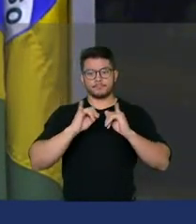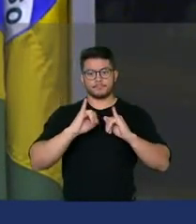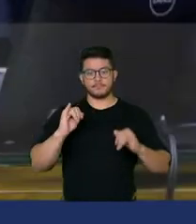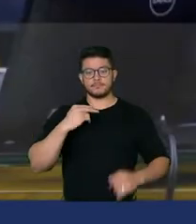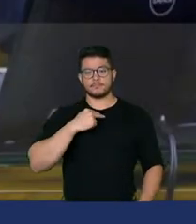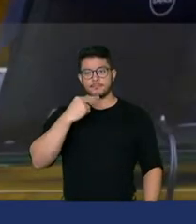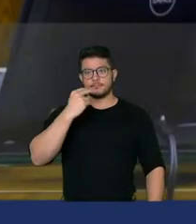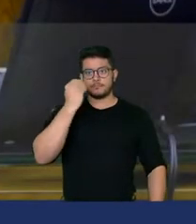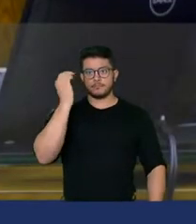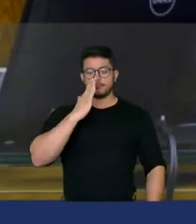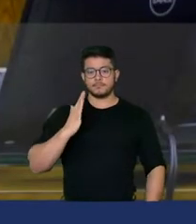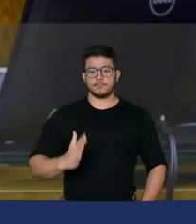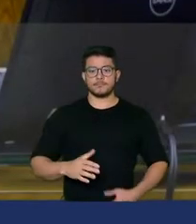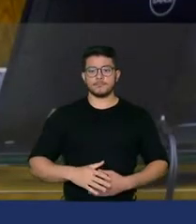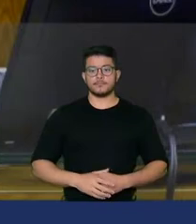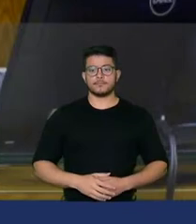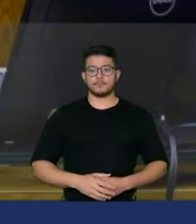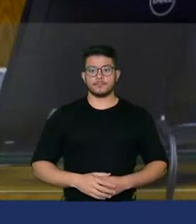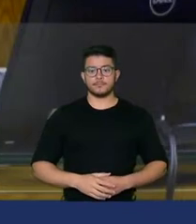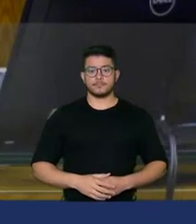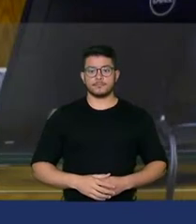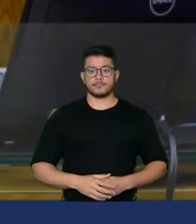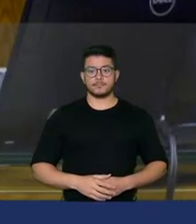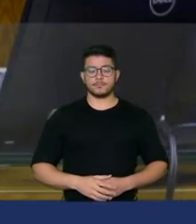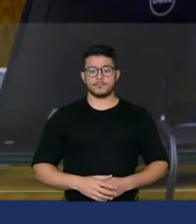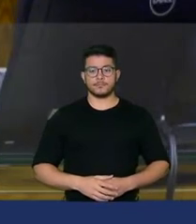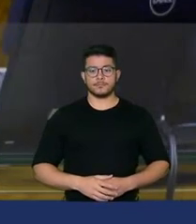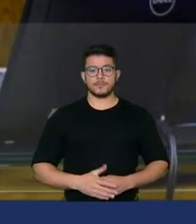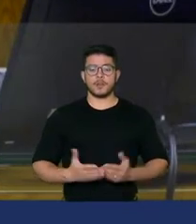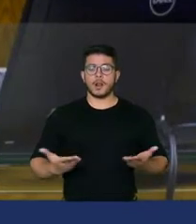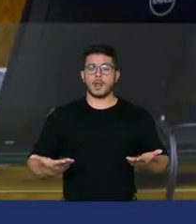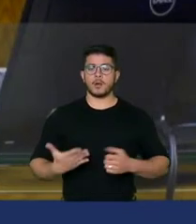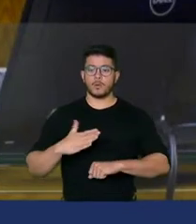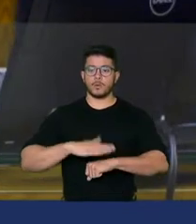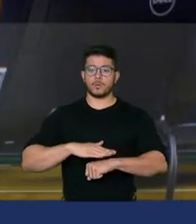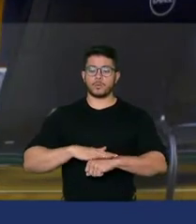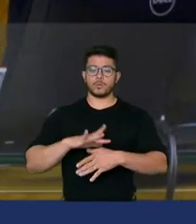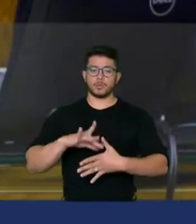DO BRASIL. -- [PRESIDENTE]: OBRIGADO DEPUTADO, DEFERIDO. COM A PALAVRA PELO TEMPO DE